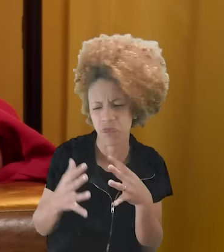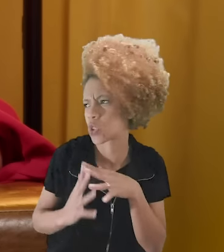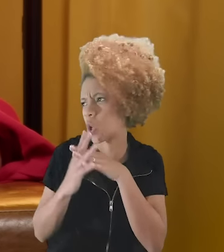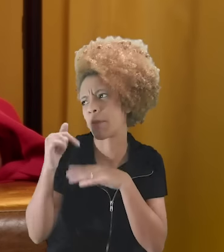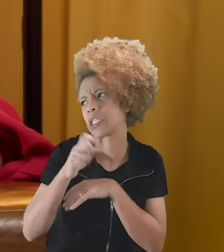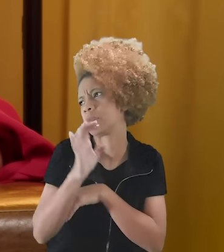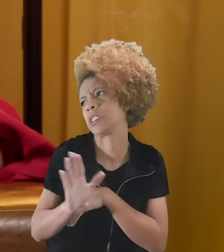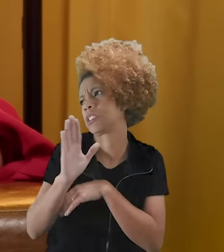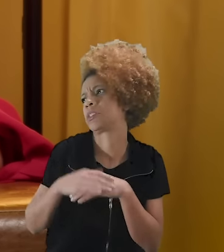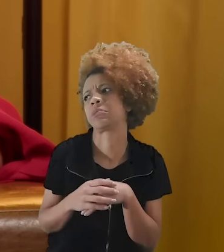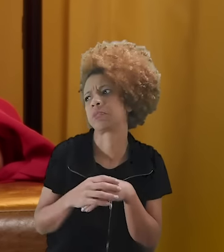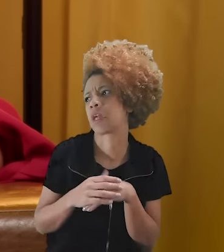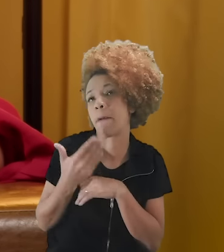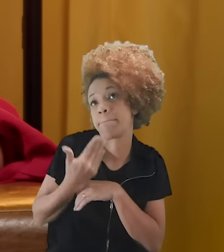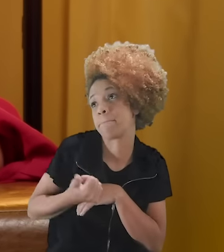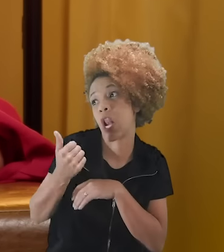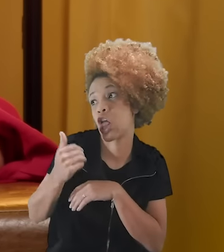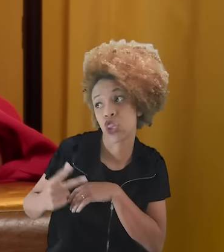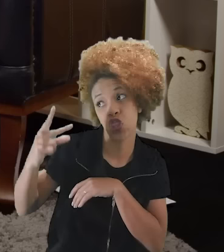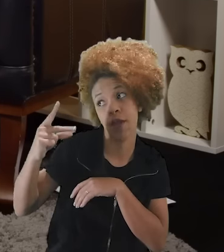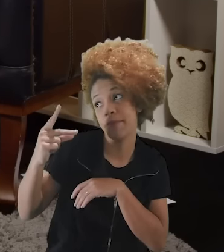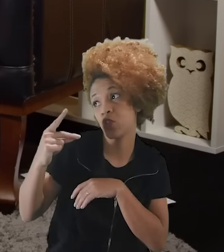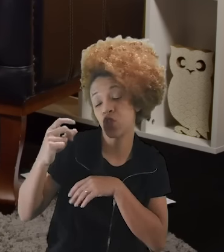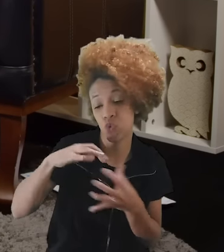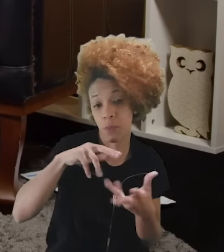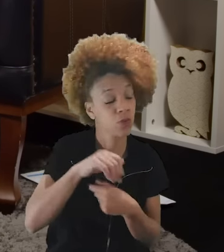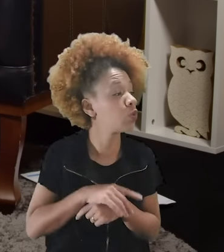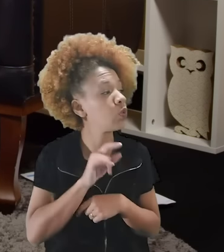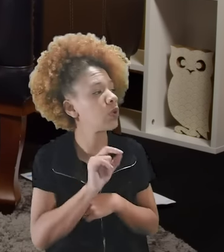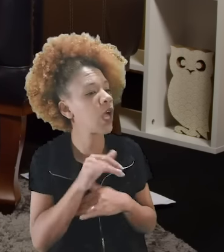aqui no Brasil a gente é top dois do mundo top do é top dois do mundo top do em qu em qual a